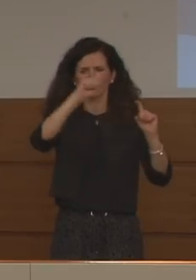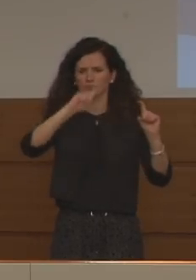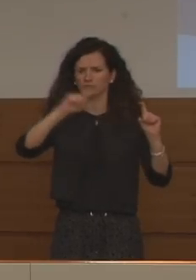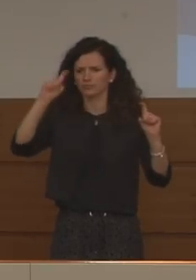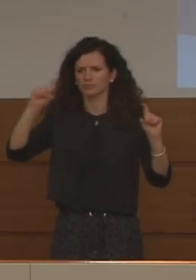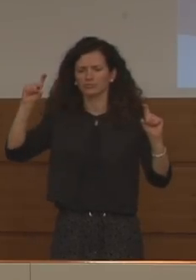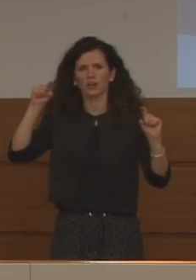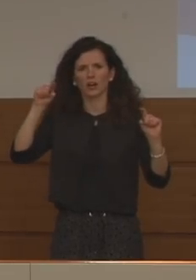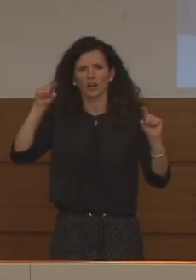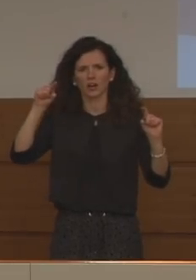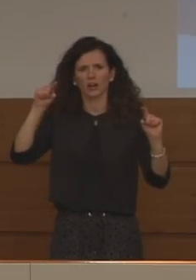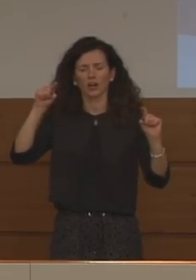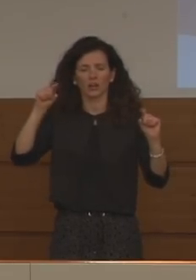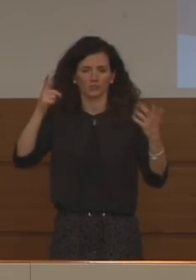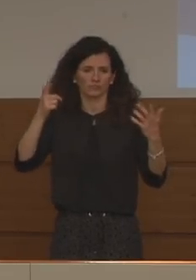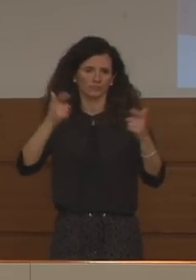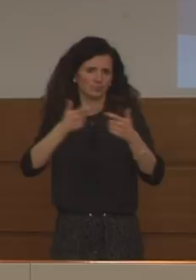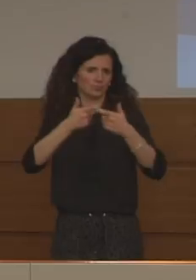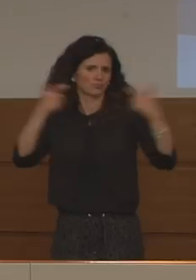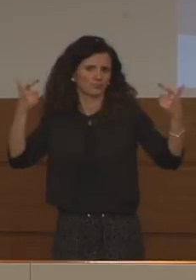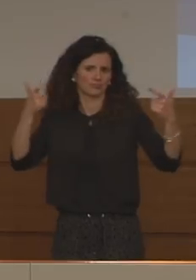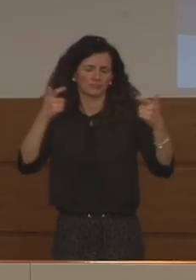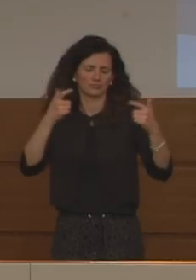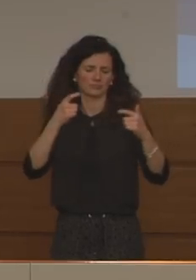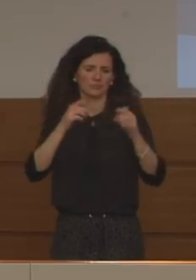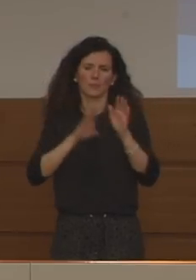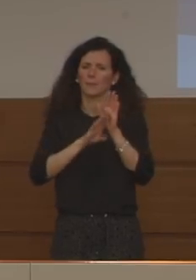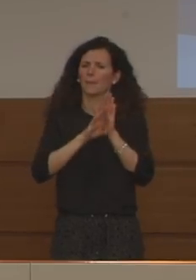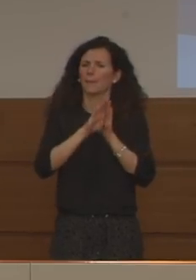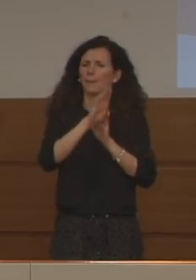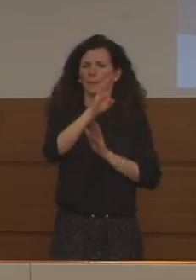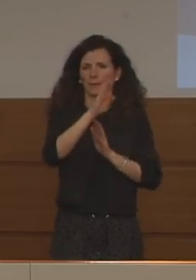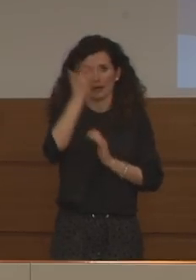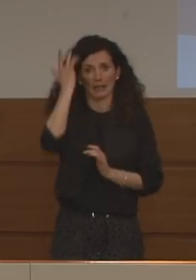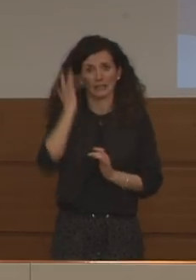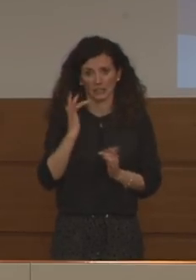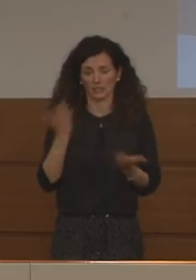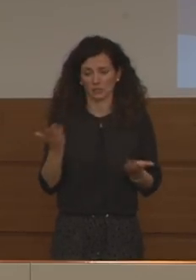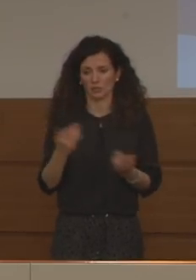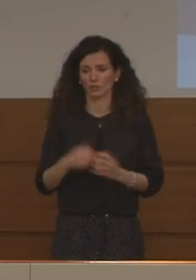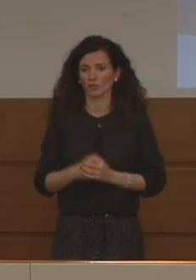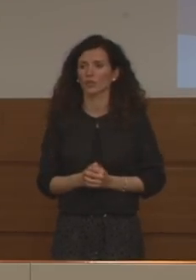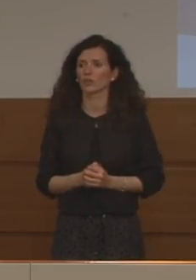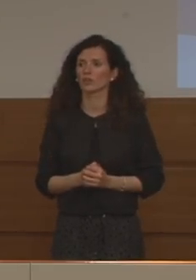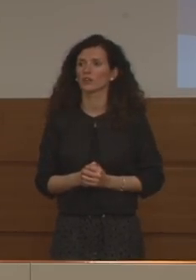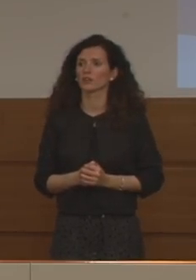tenderanno a dilatare. È anche evidente, come lei ha ben colto, che questa